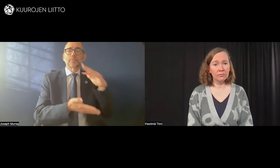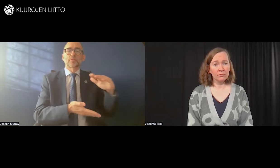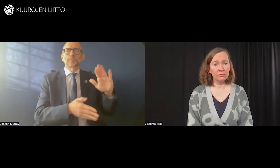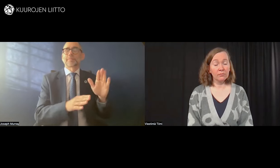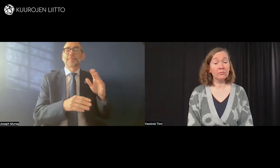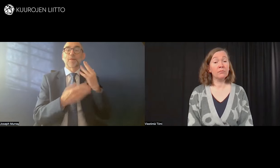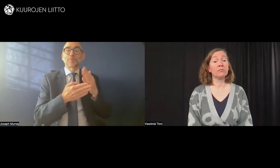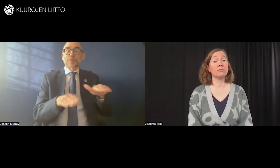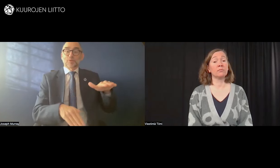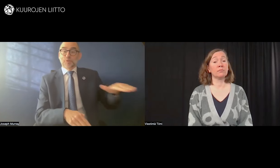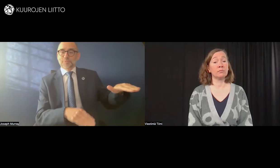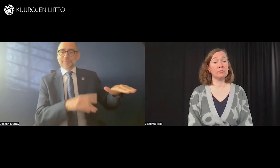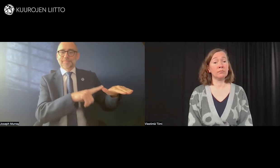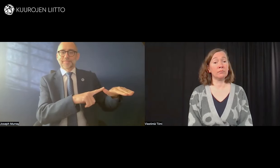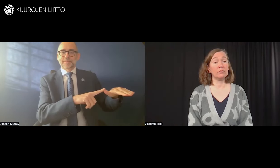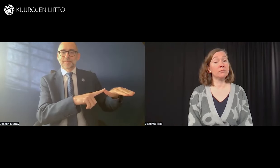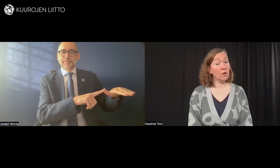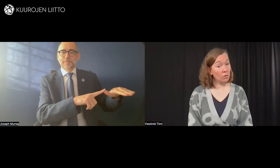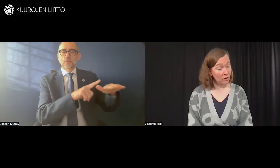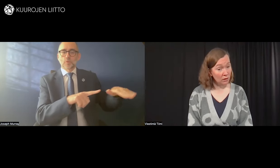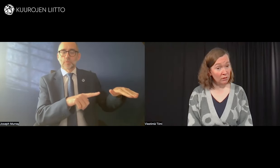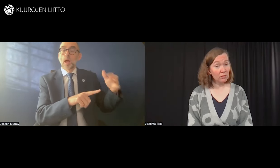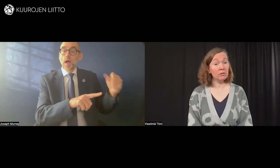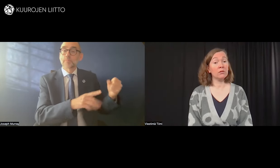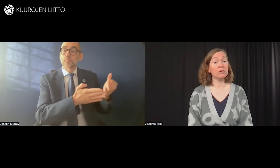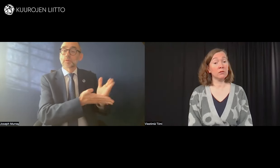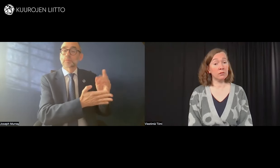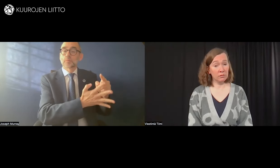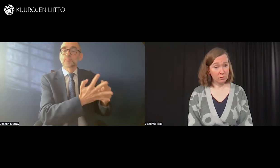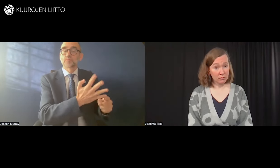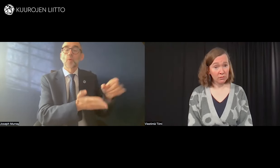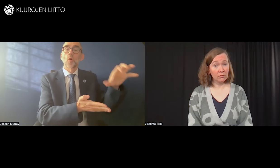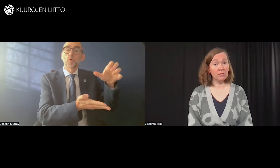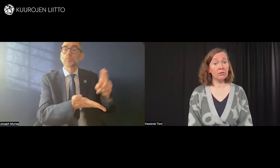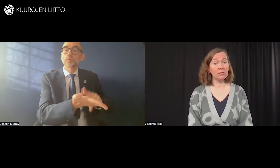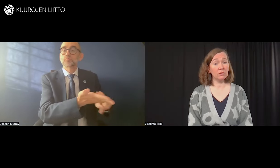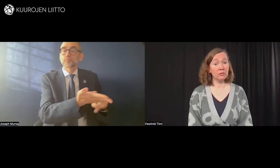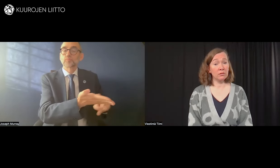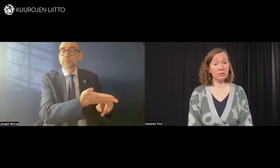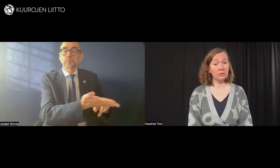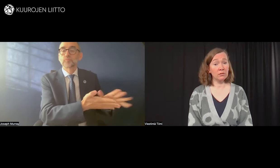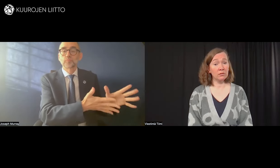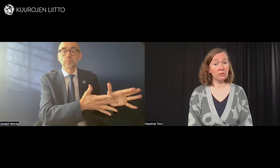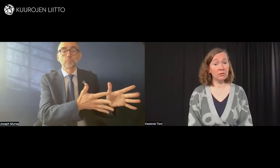kuuroj.. anteeksi, lasten oikeuksista. Lasten oikeudet ratifioitiin monessa jäsenmaassa.